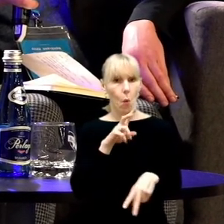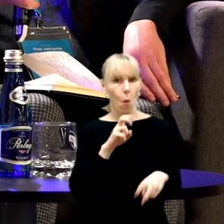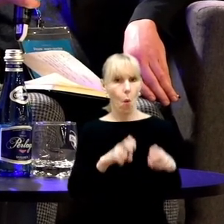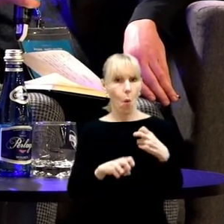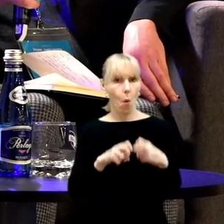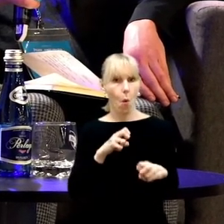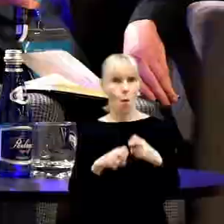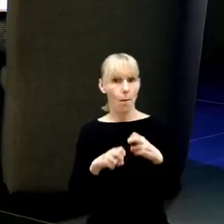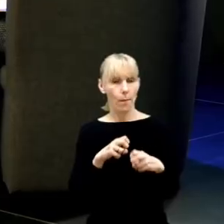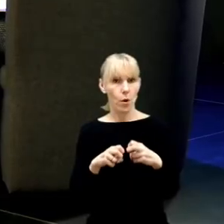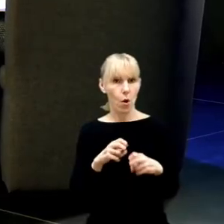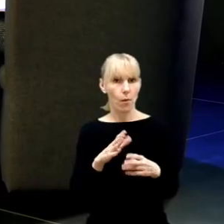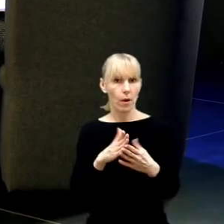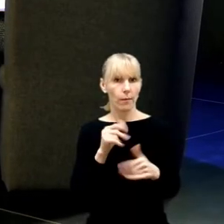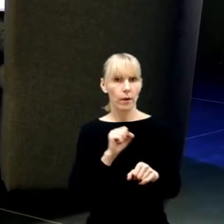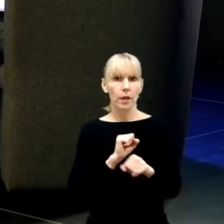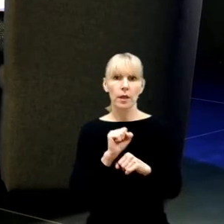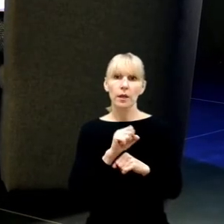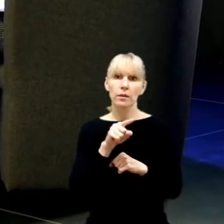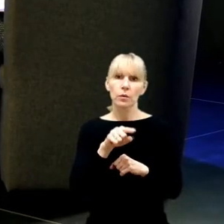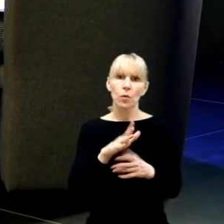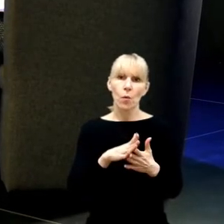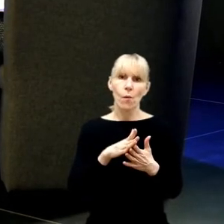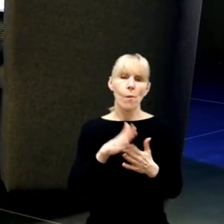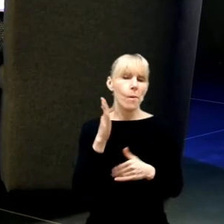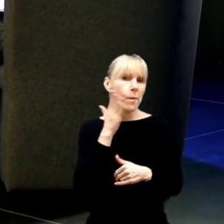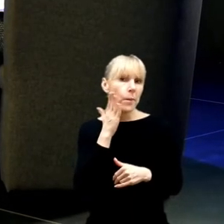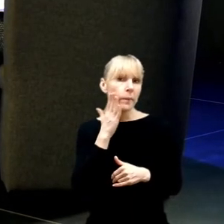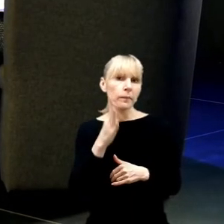o tym też rozmawialiśmy, ale w związku z tym